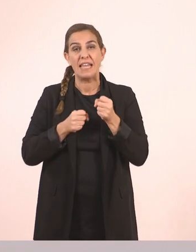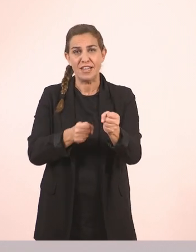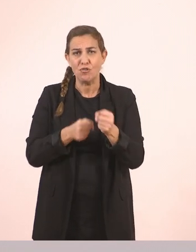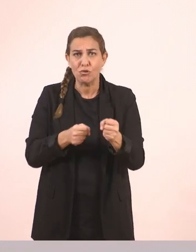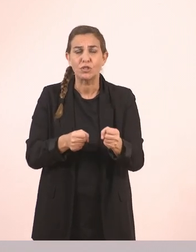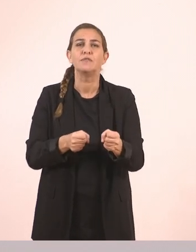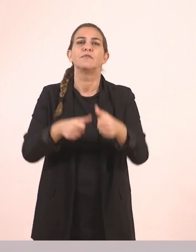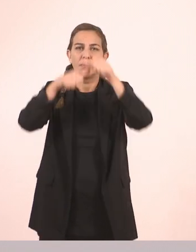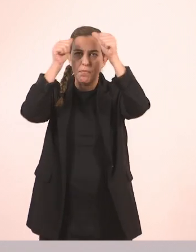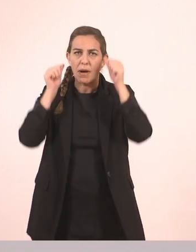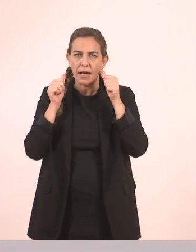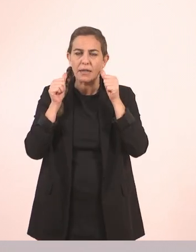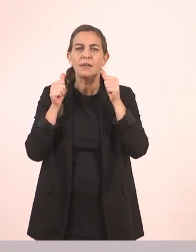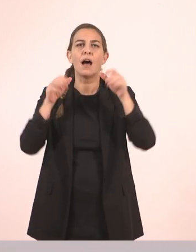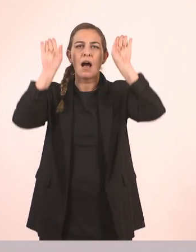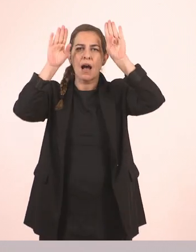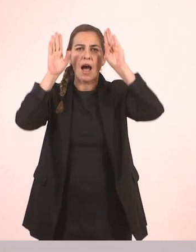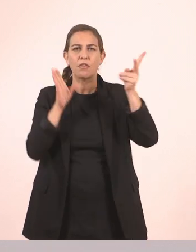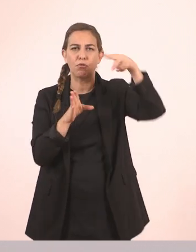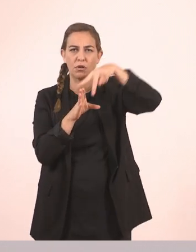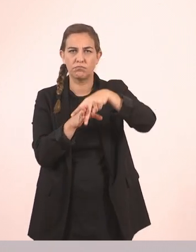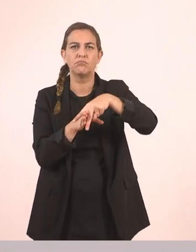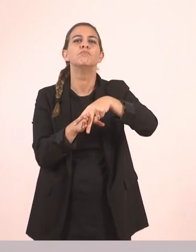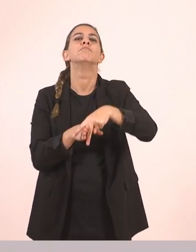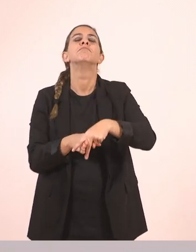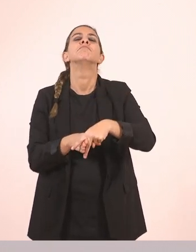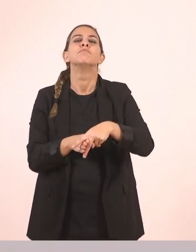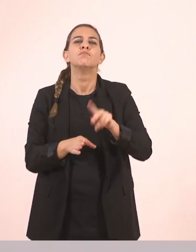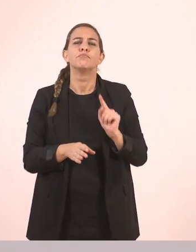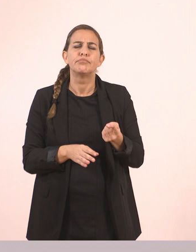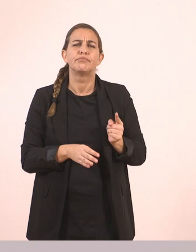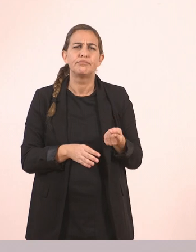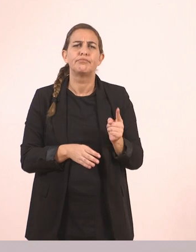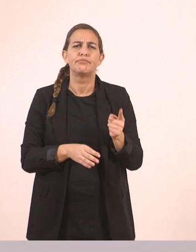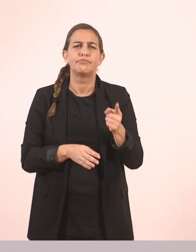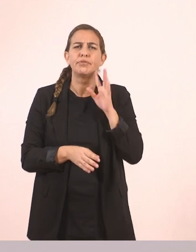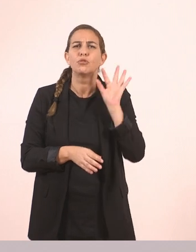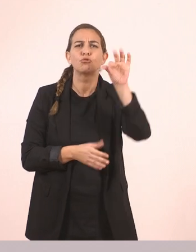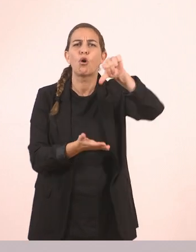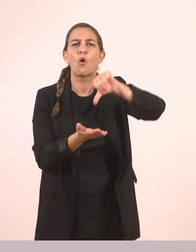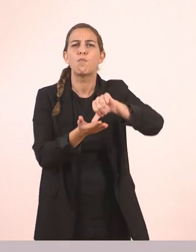και ξεκίνησαν για τον προορισμό τους, για τη Βηθλεέμ. Όταν έφτασαν όμως στη Βηθλεέμ,